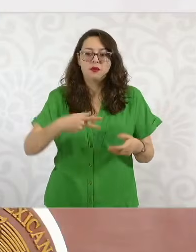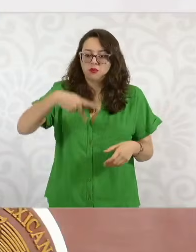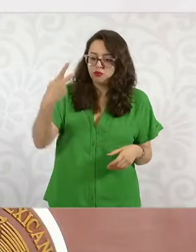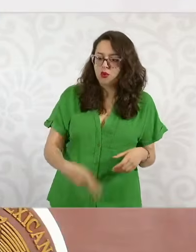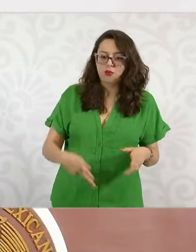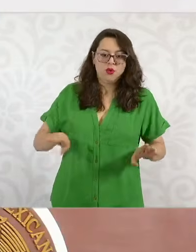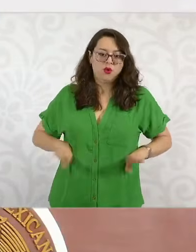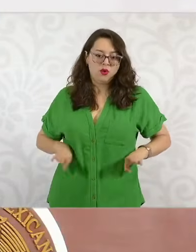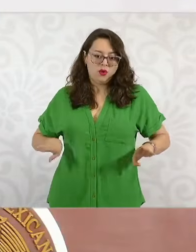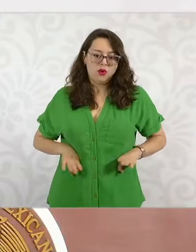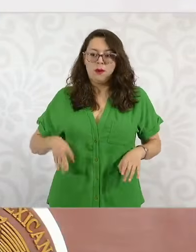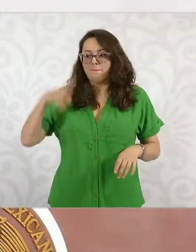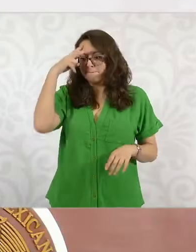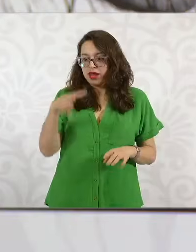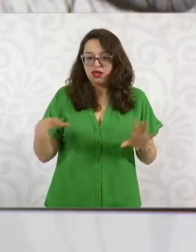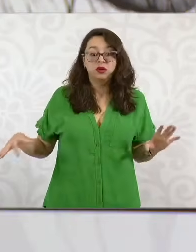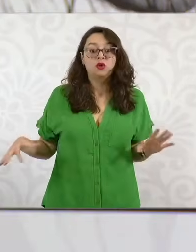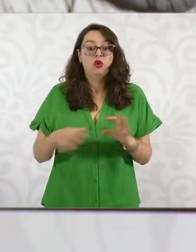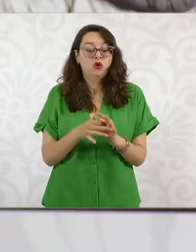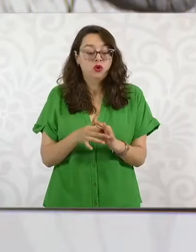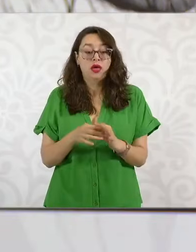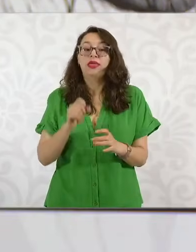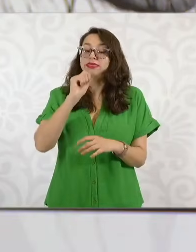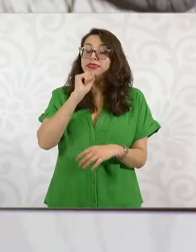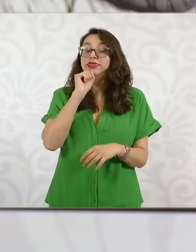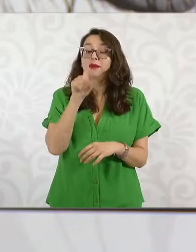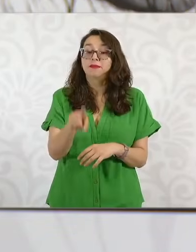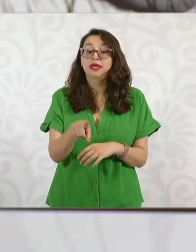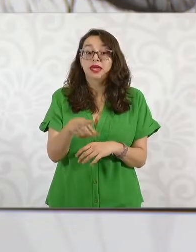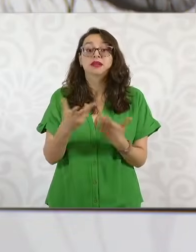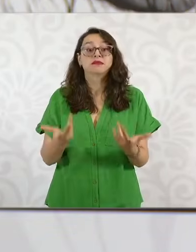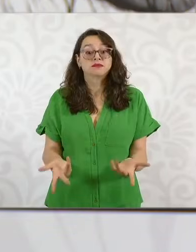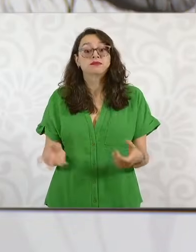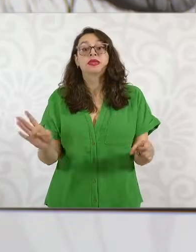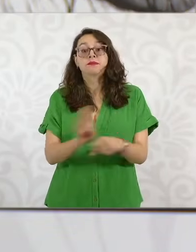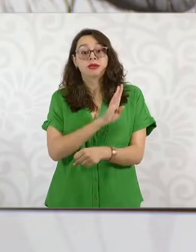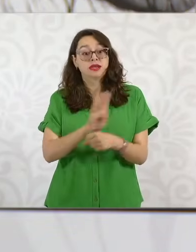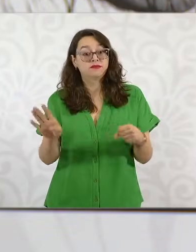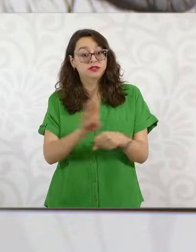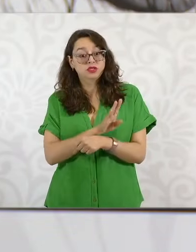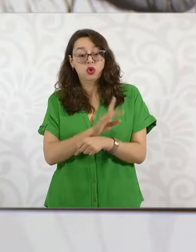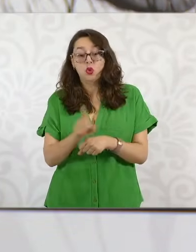población mexicana y también que los beneficios de ellos no solo queden en una empresa privada,